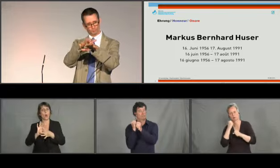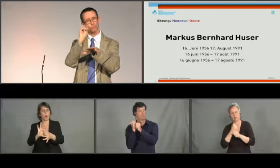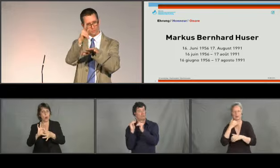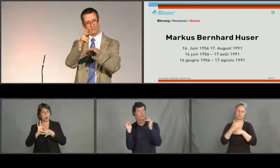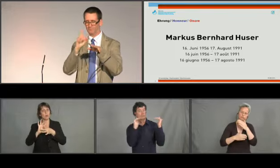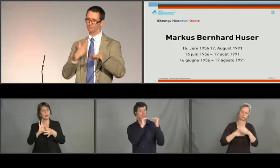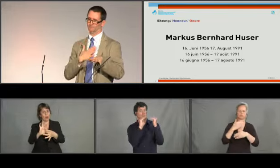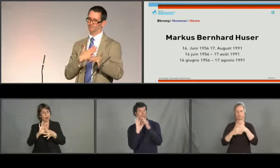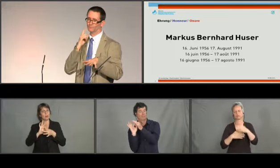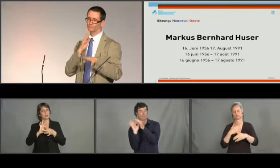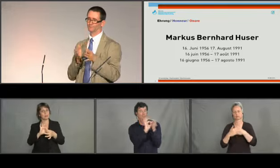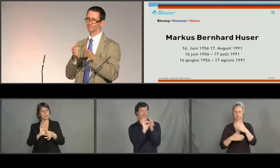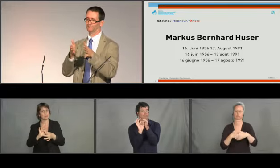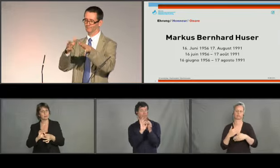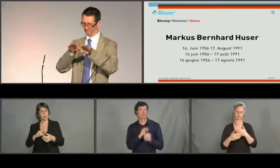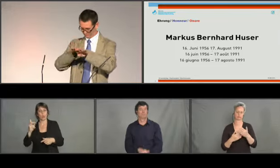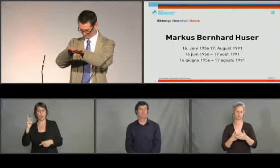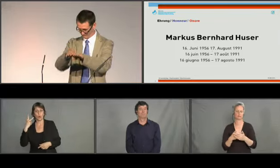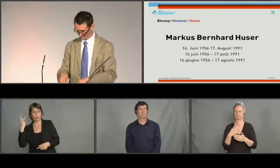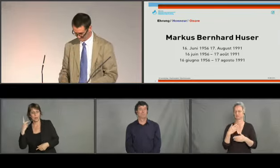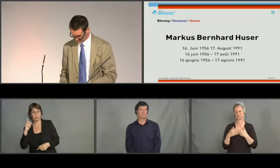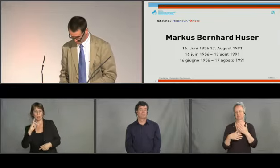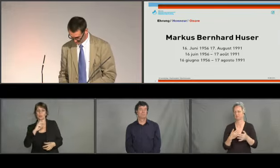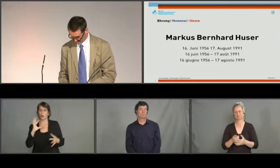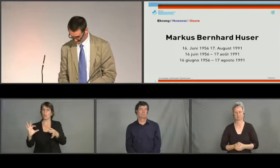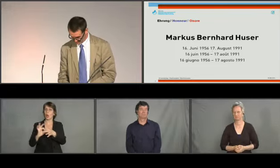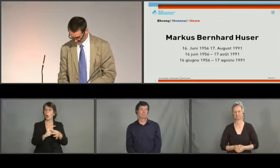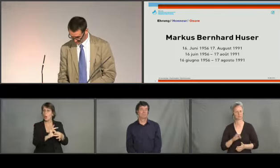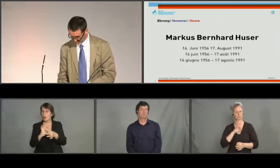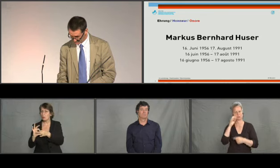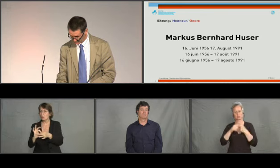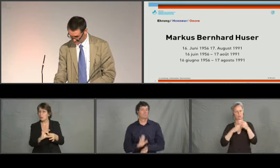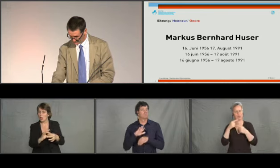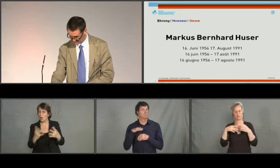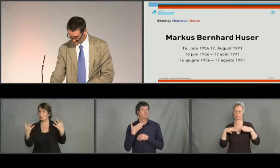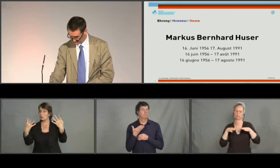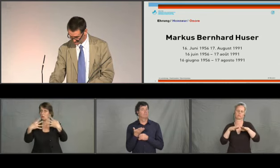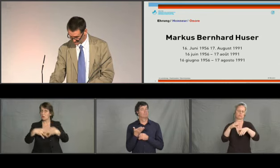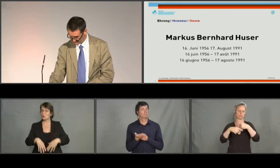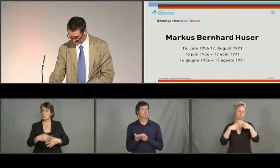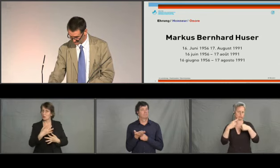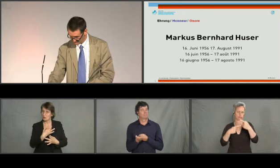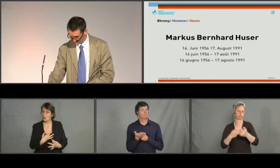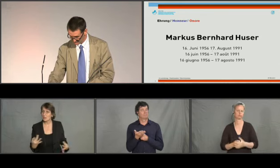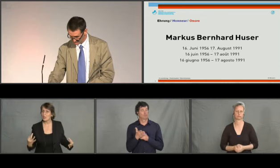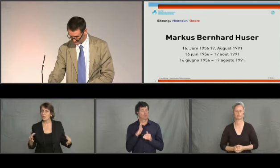und diese parallele Zusammenarbeit ging dann auch ganz gut. Es war nicht eine Integration,